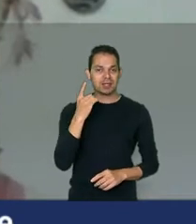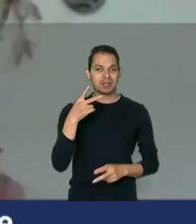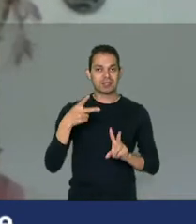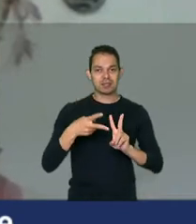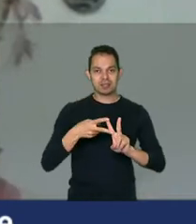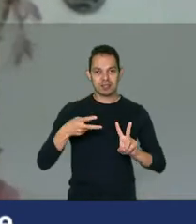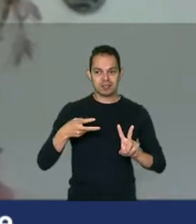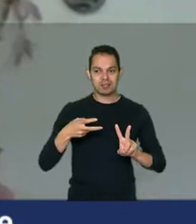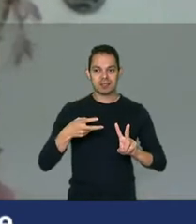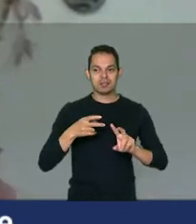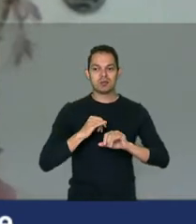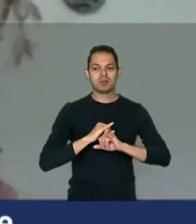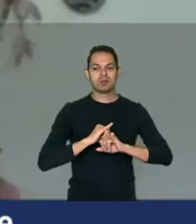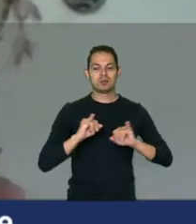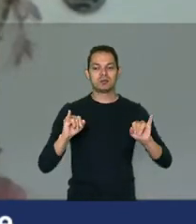DEPUTADA FEDERAL INDÍGENA, E AÍ EU FAÇO REFERÊNCIA HOJE